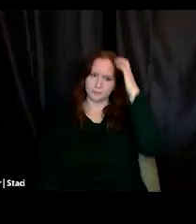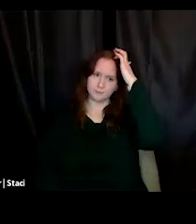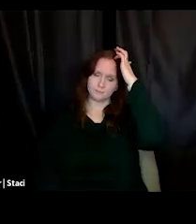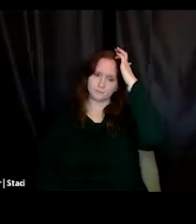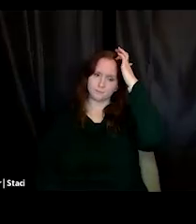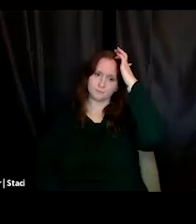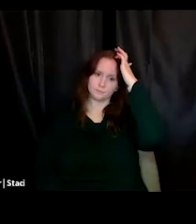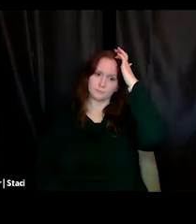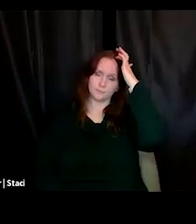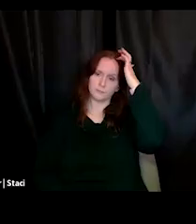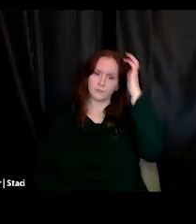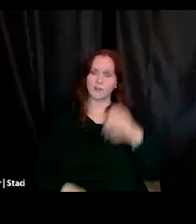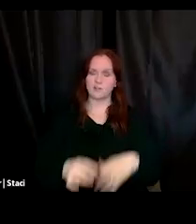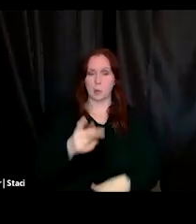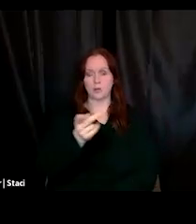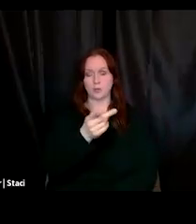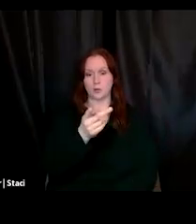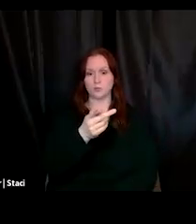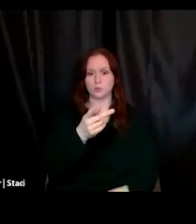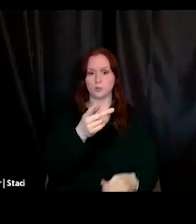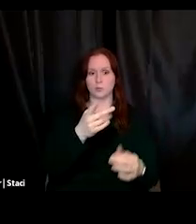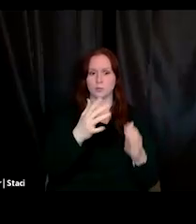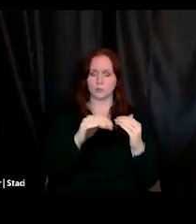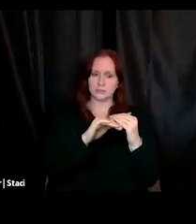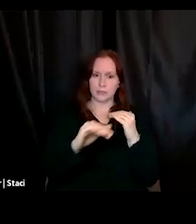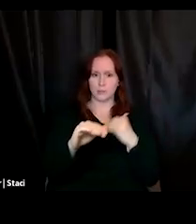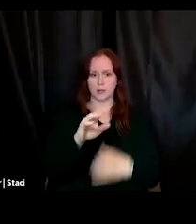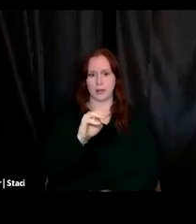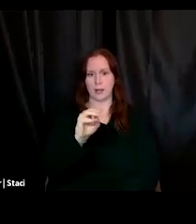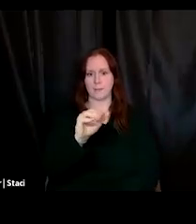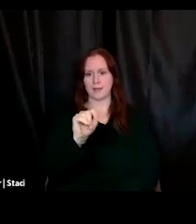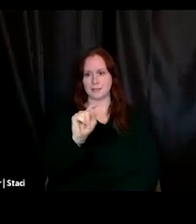pero el personal del TA Center ha estado respondiendo preguntas durante todo este webinar.